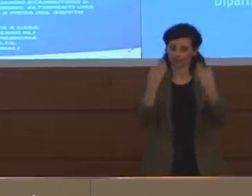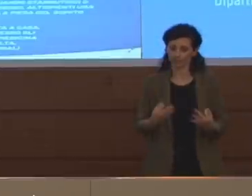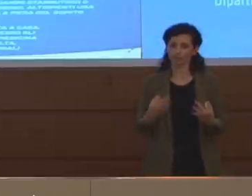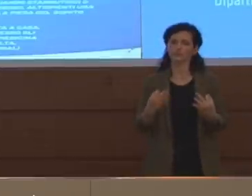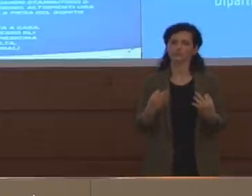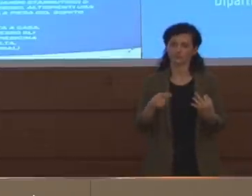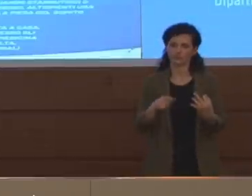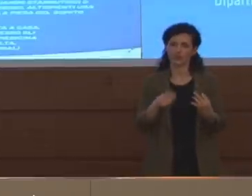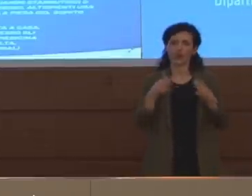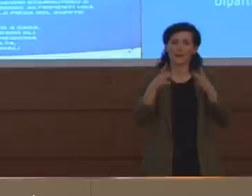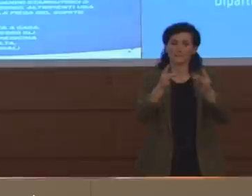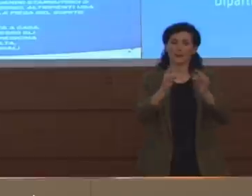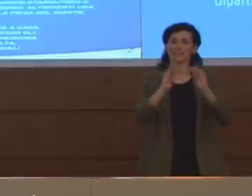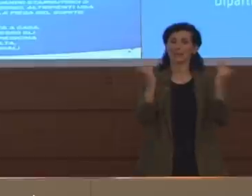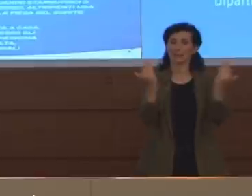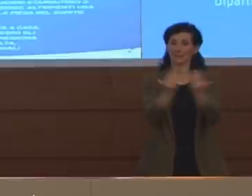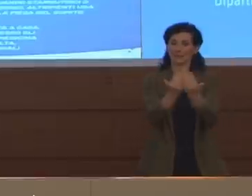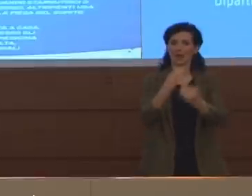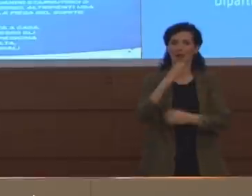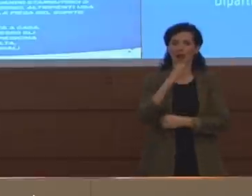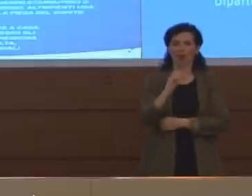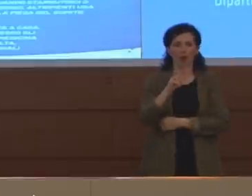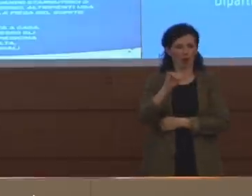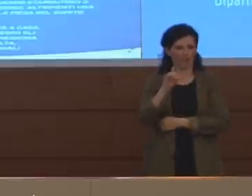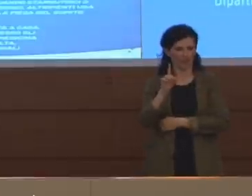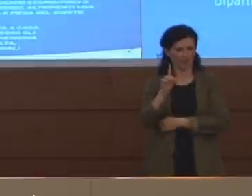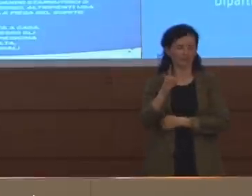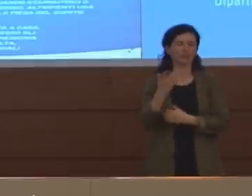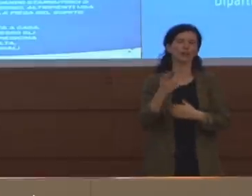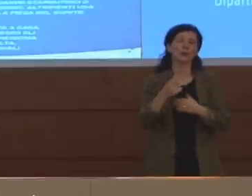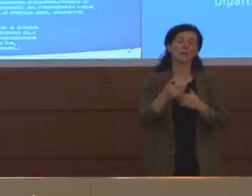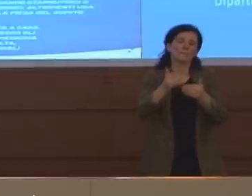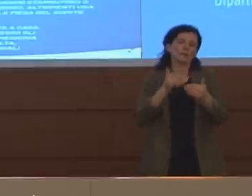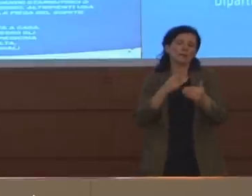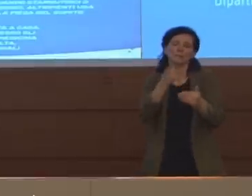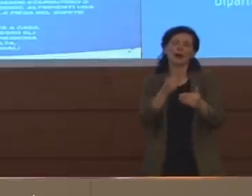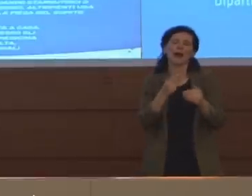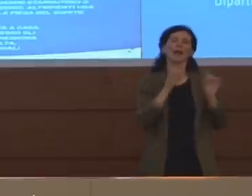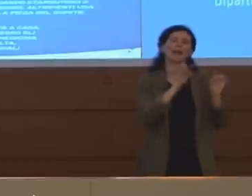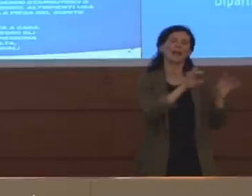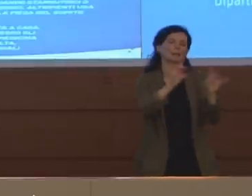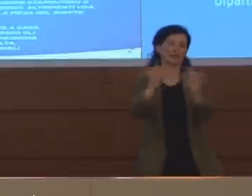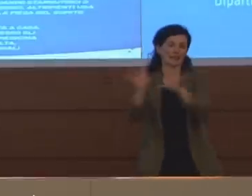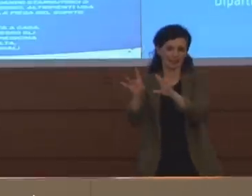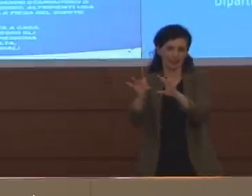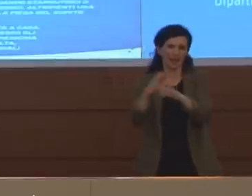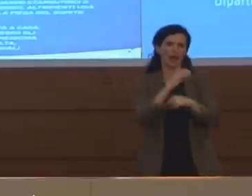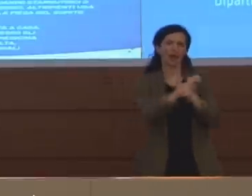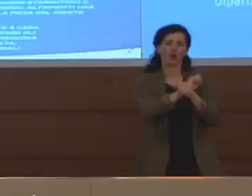pandemia da coronavirus, epidemia prima da coronavirus, il Ministero della Salute